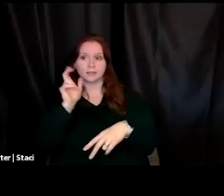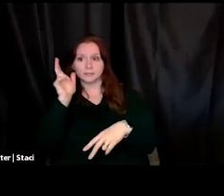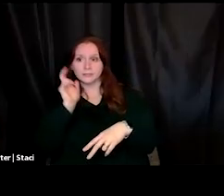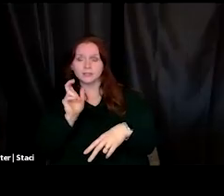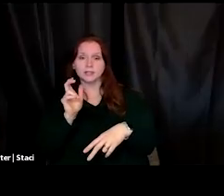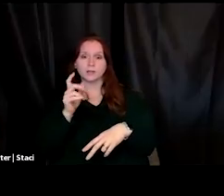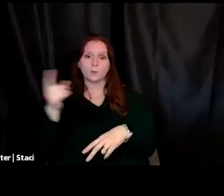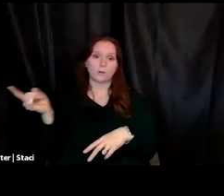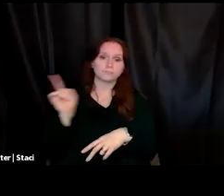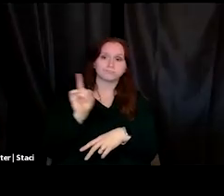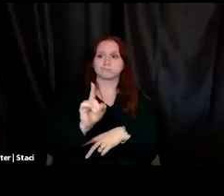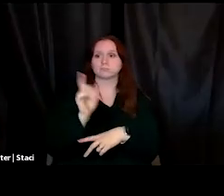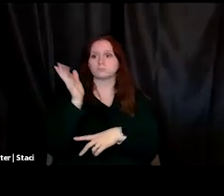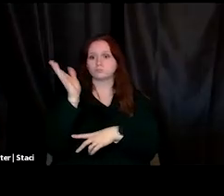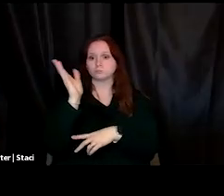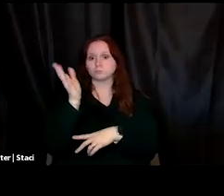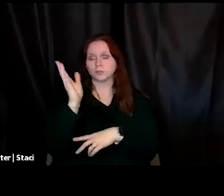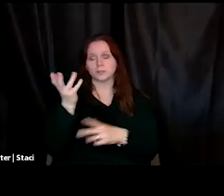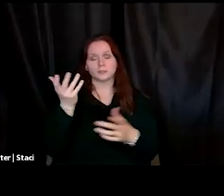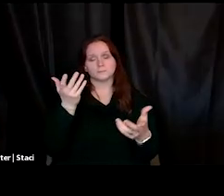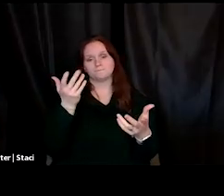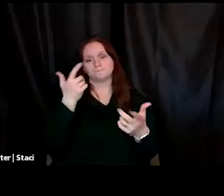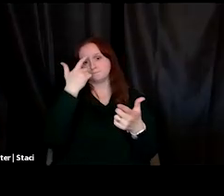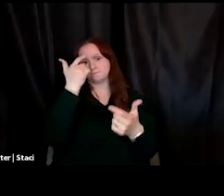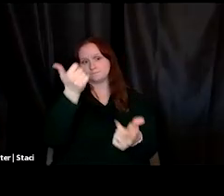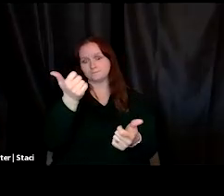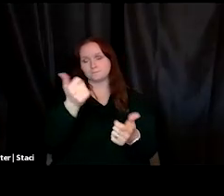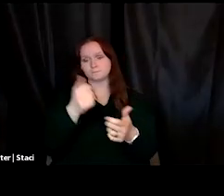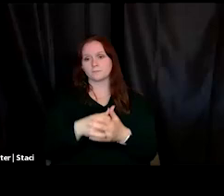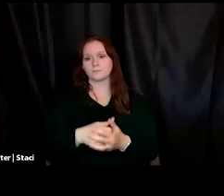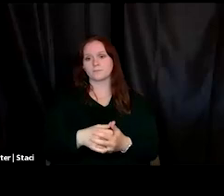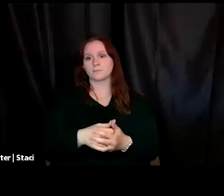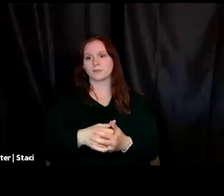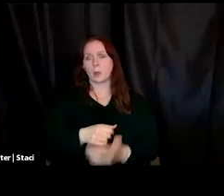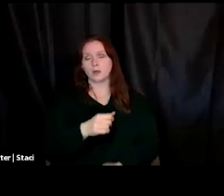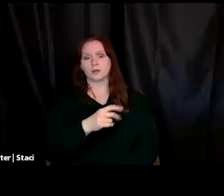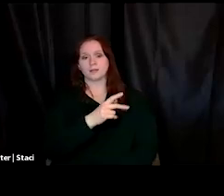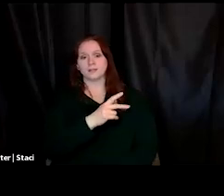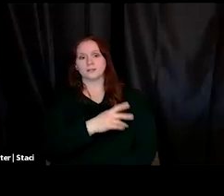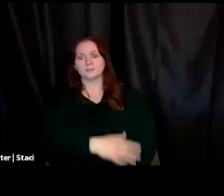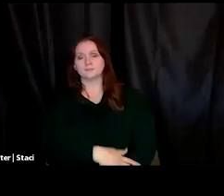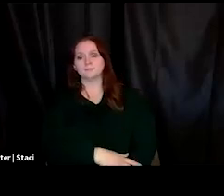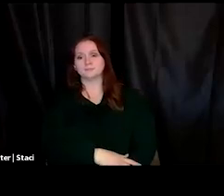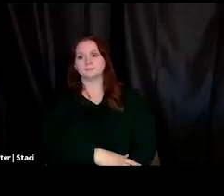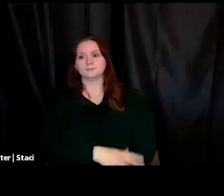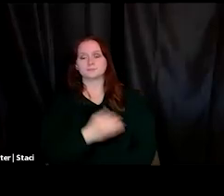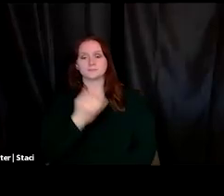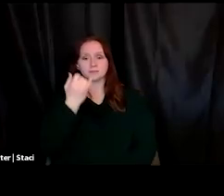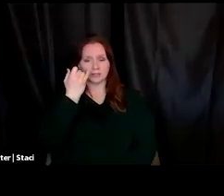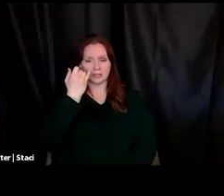o a la oficina local de la Seguridad Social para hablar con un representante. Si un beneficiario solicita una tasa más baja del 10 %,